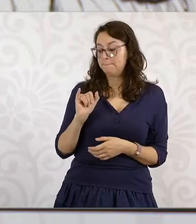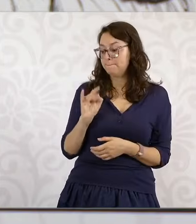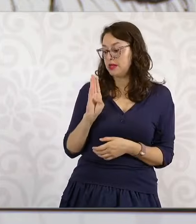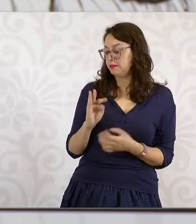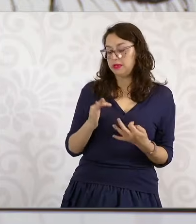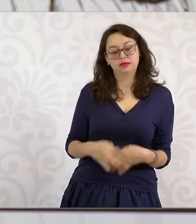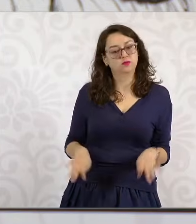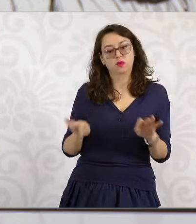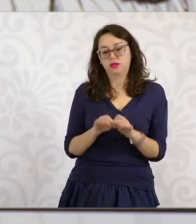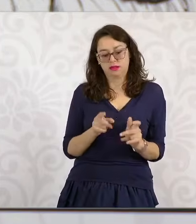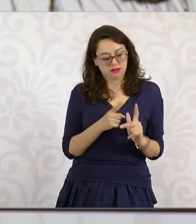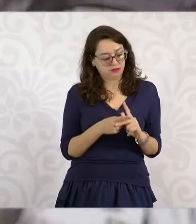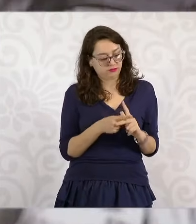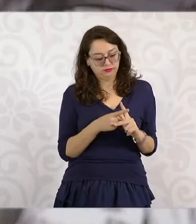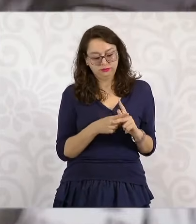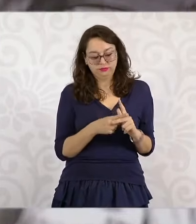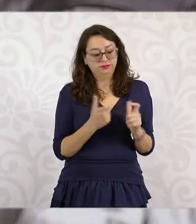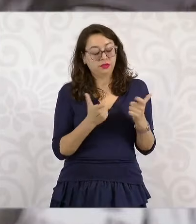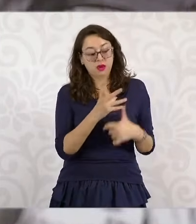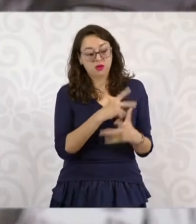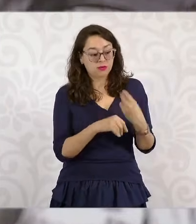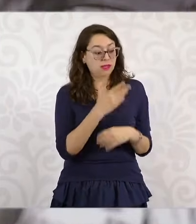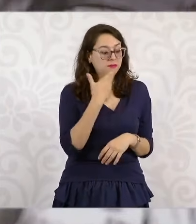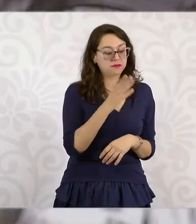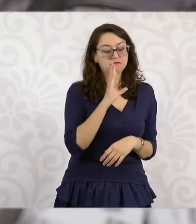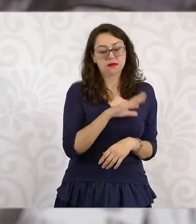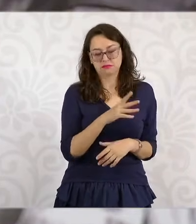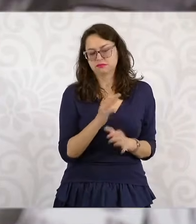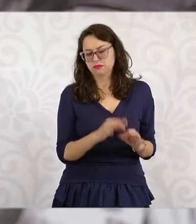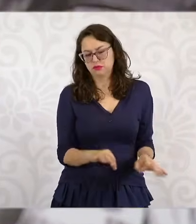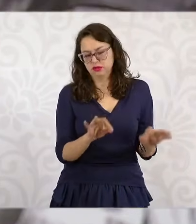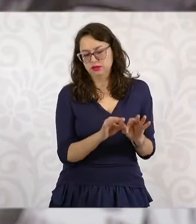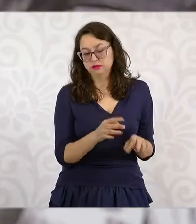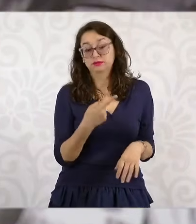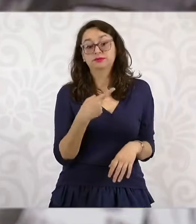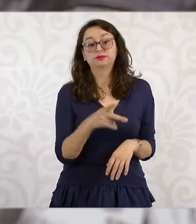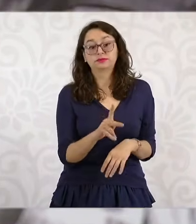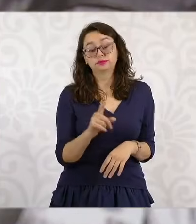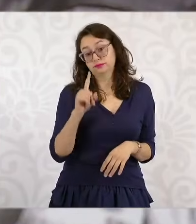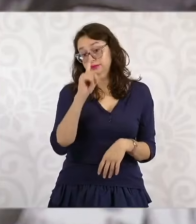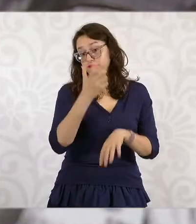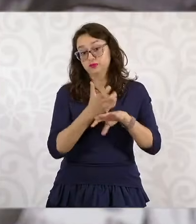un es una forma de de medir una economía, pero la economía de Estados Unidos está basada en consumo,